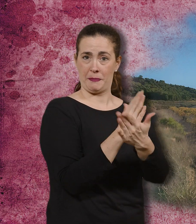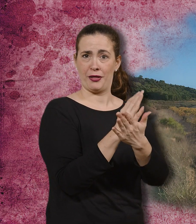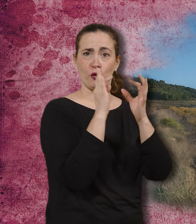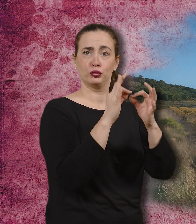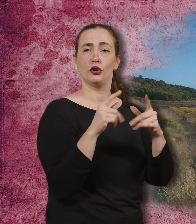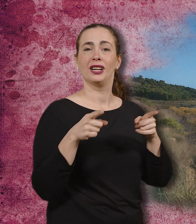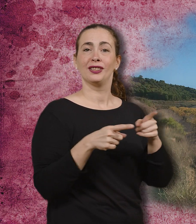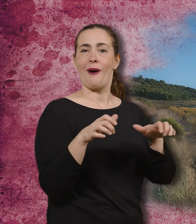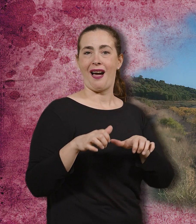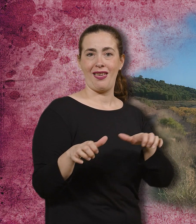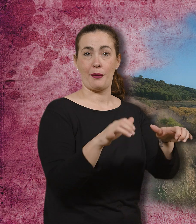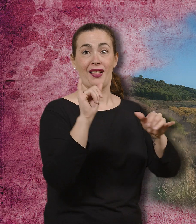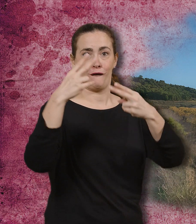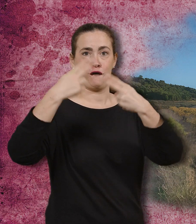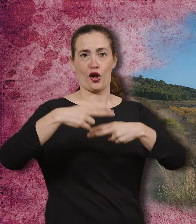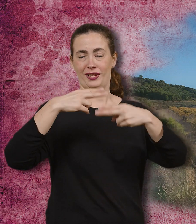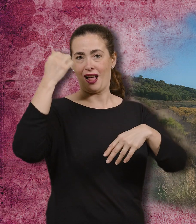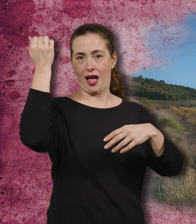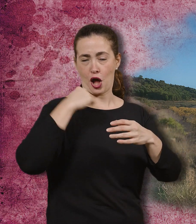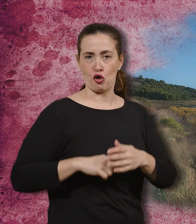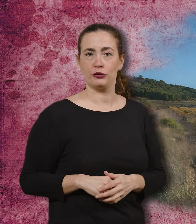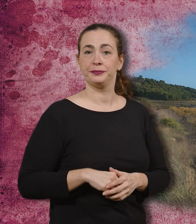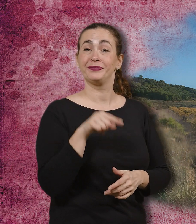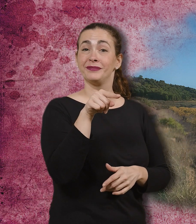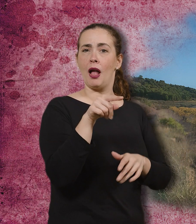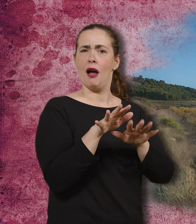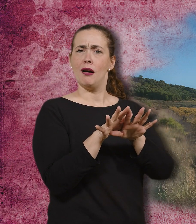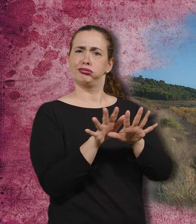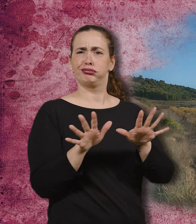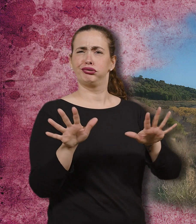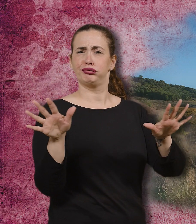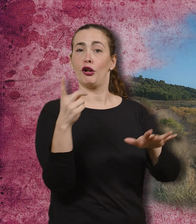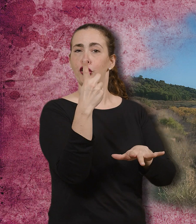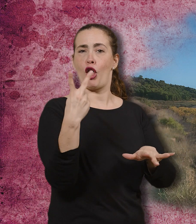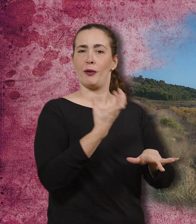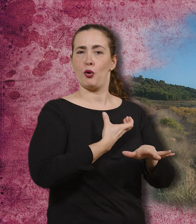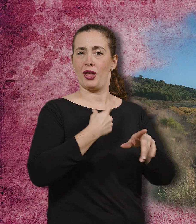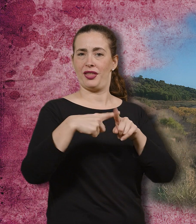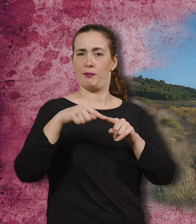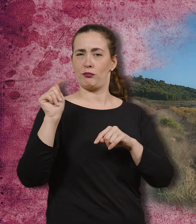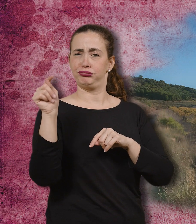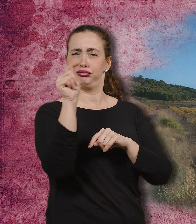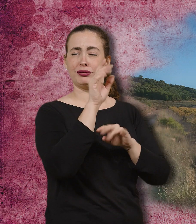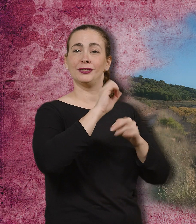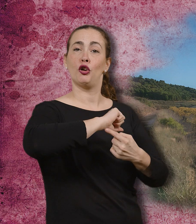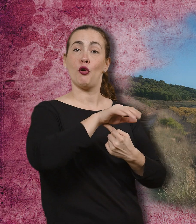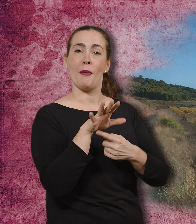està situada al sud de Catalunya, entre el riu Ebre i la frontera amb les terres aragoneses,